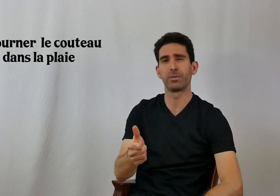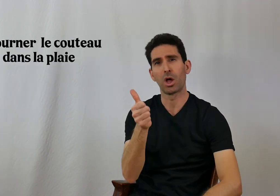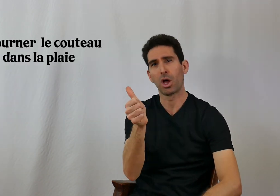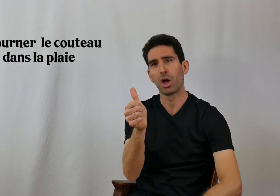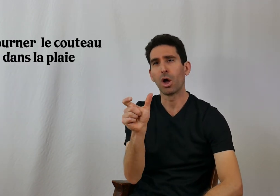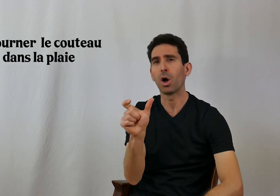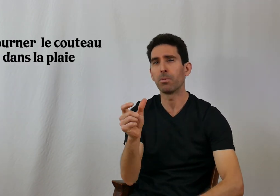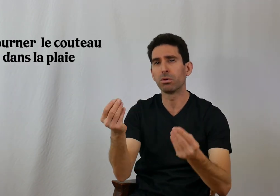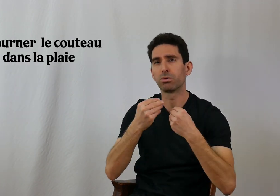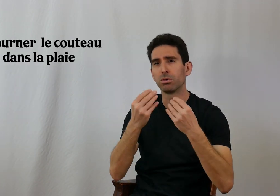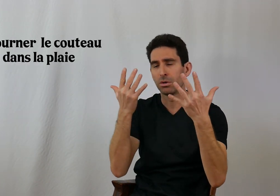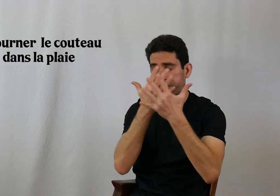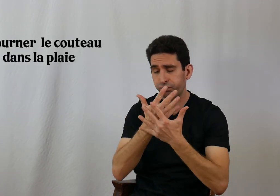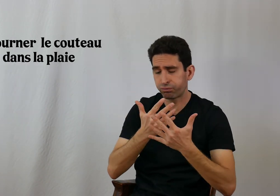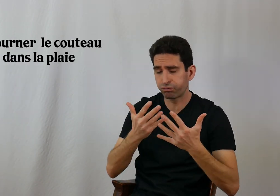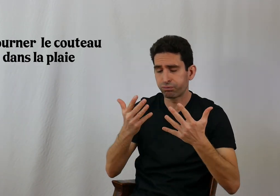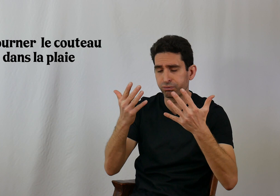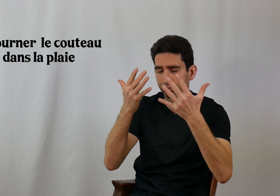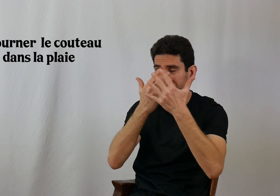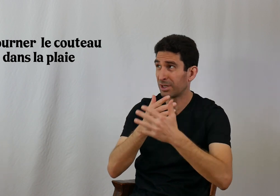Un mot m'a prêté à confusion.